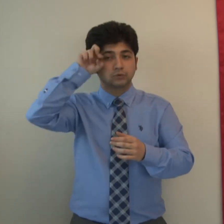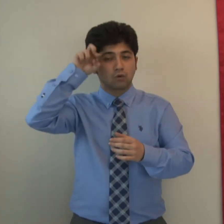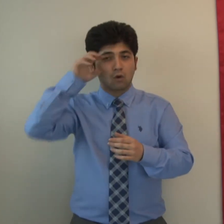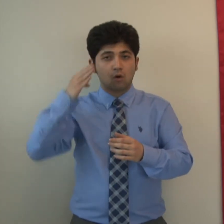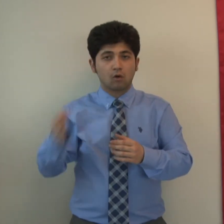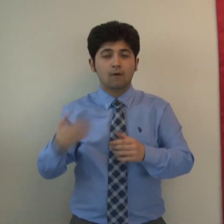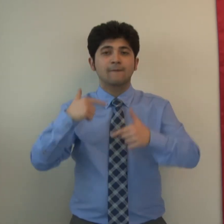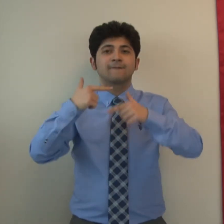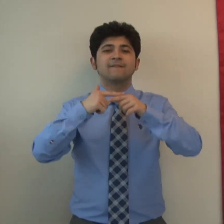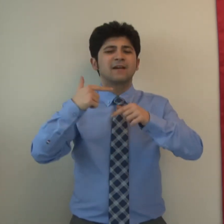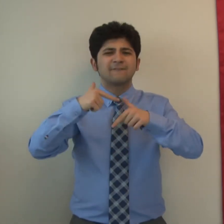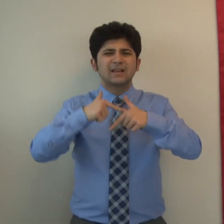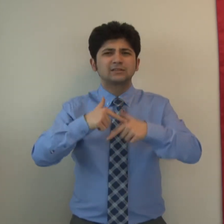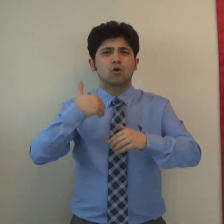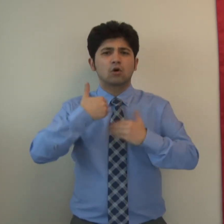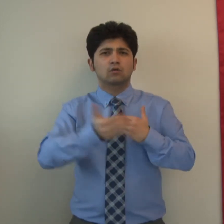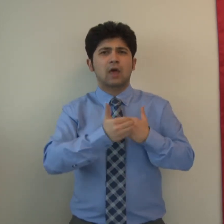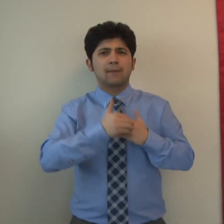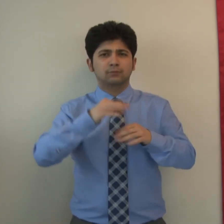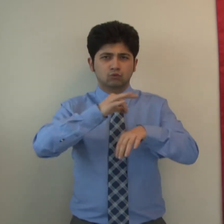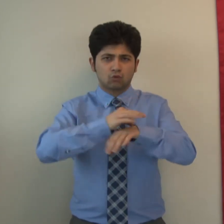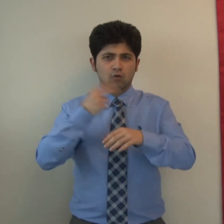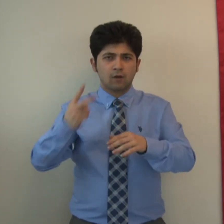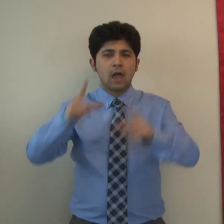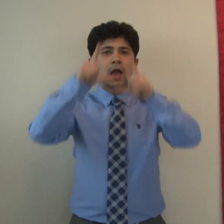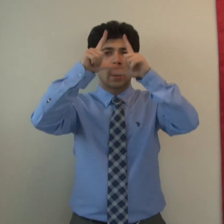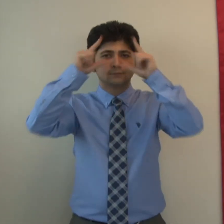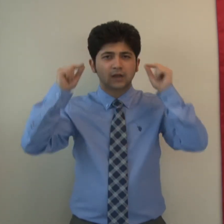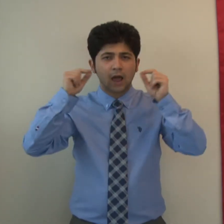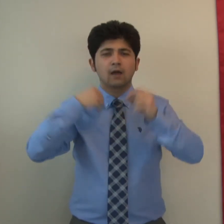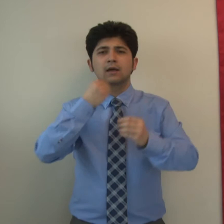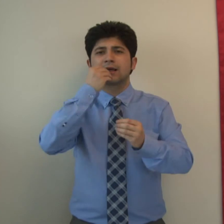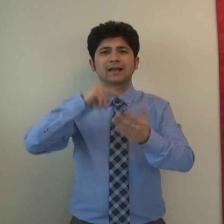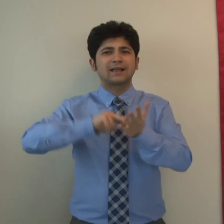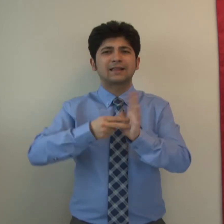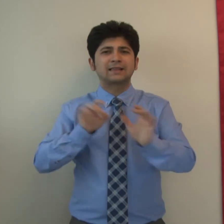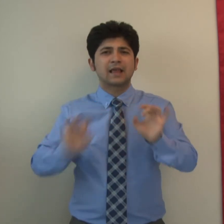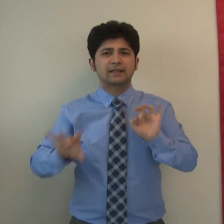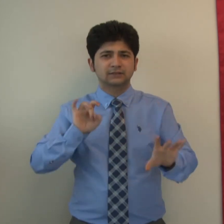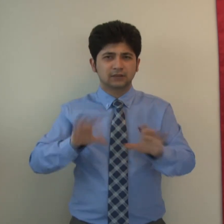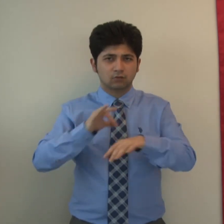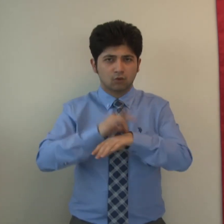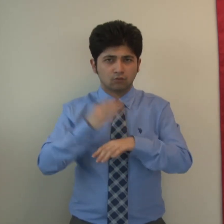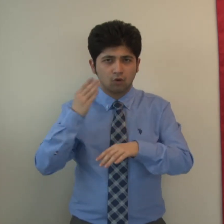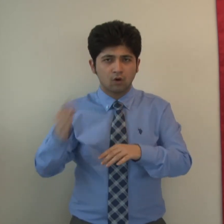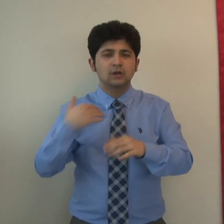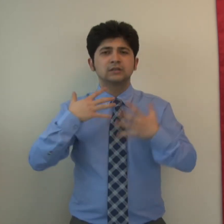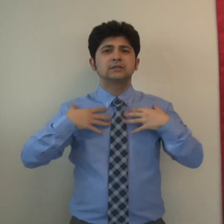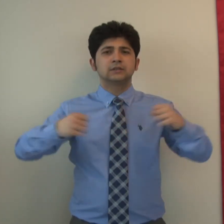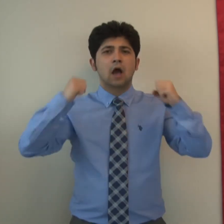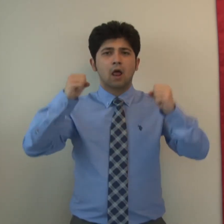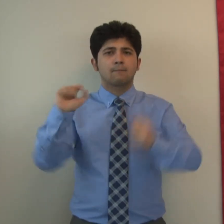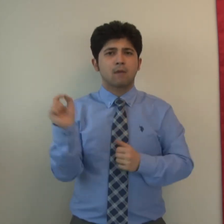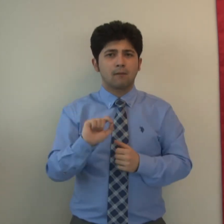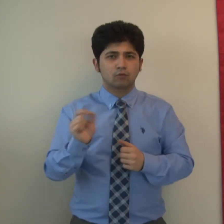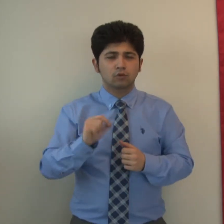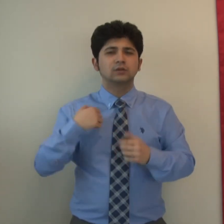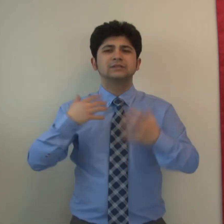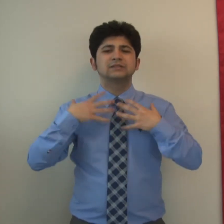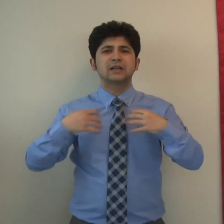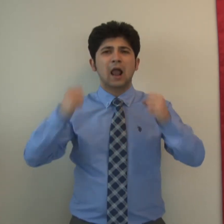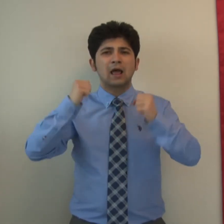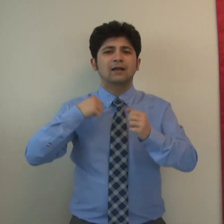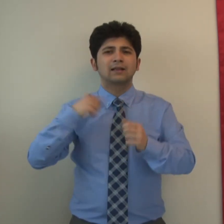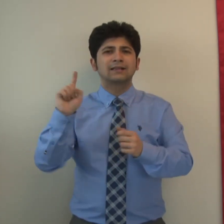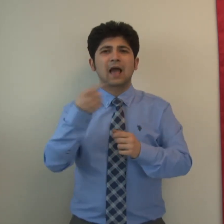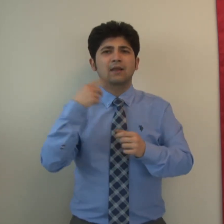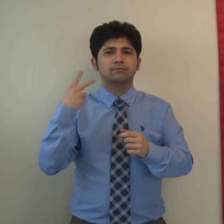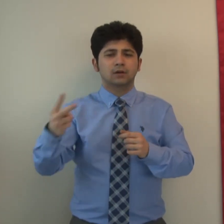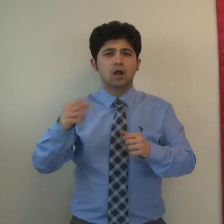Psikolog, Fizyoterapist, Hemşire, Diyetisyen, Sağlık Memuru, Sağlık Teknikeri,